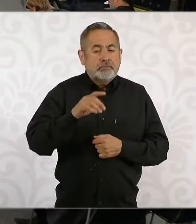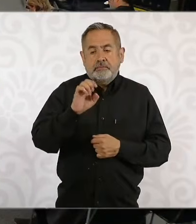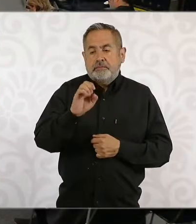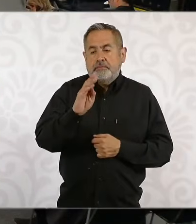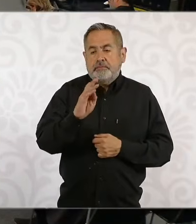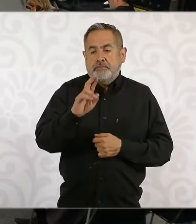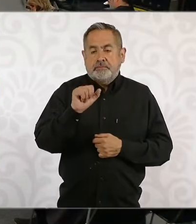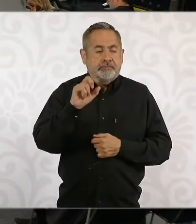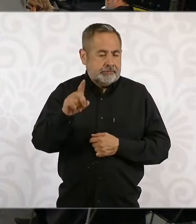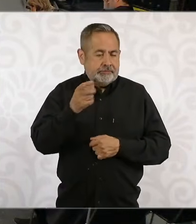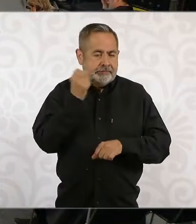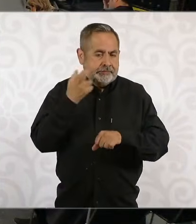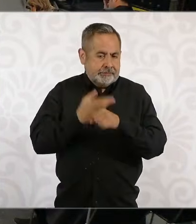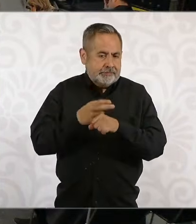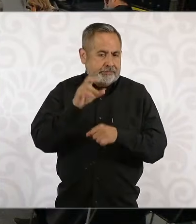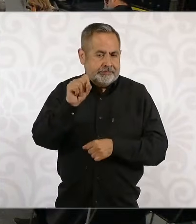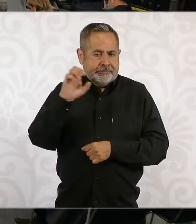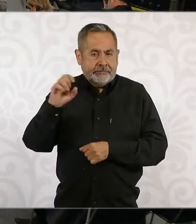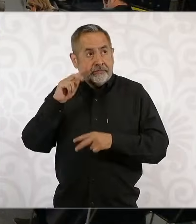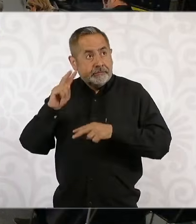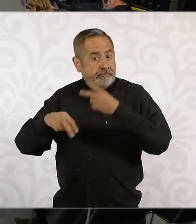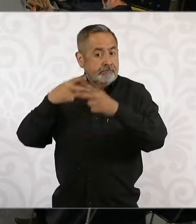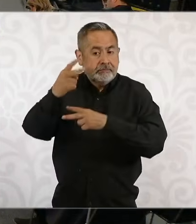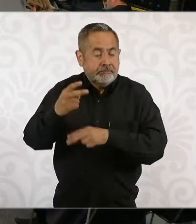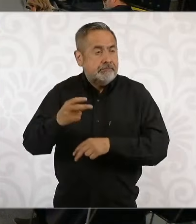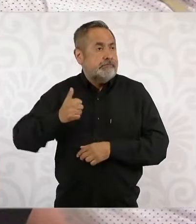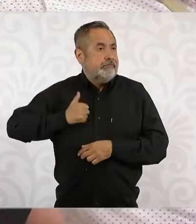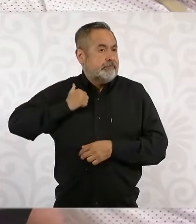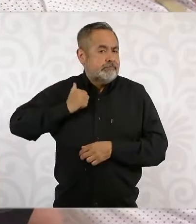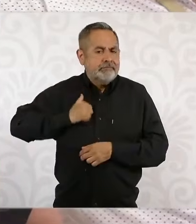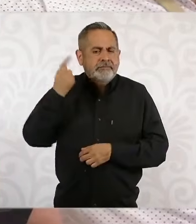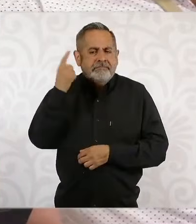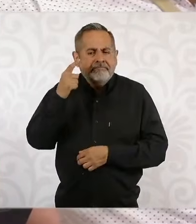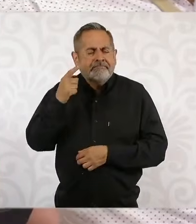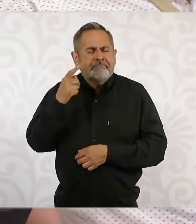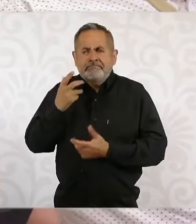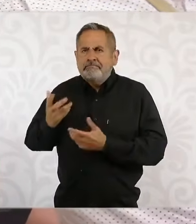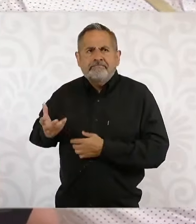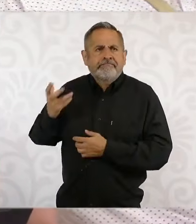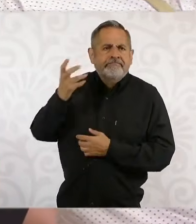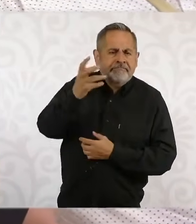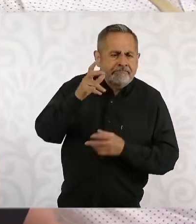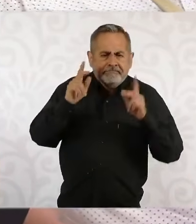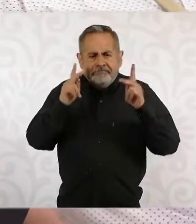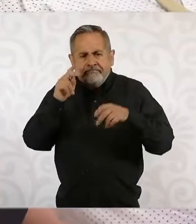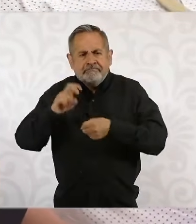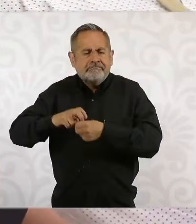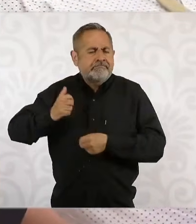de 240 empresas mexicanas, ¿qué objetivos o metas de inversión se tienen para lograr allá en Canadá?